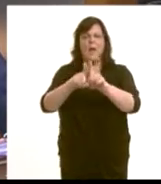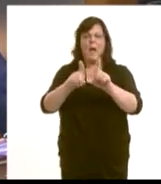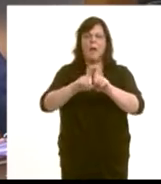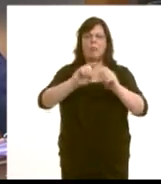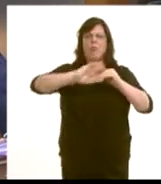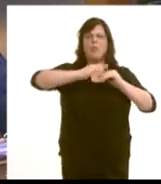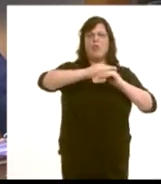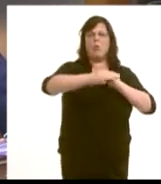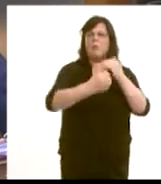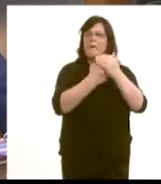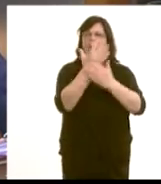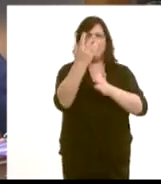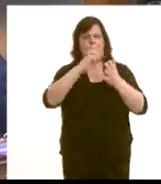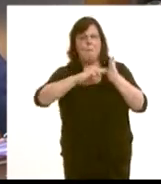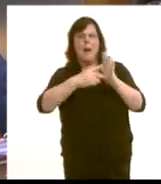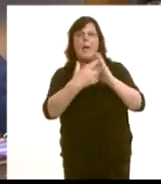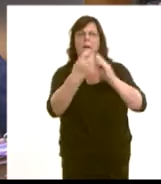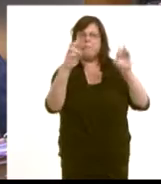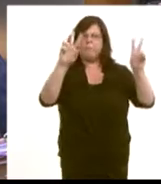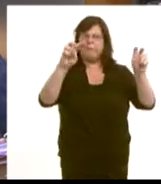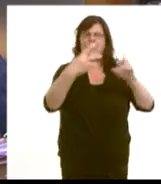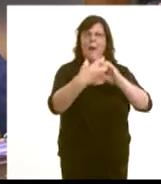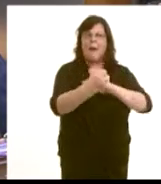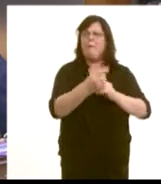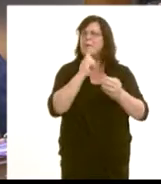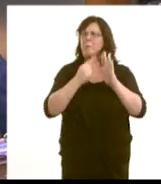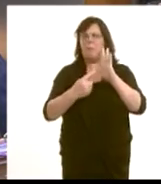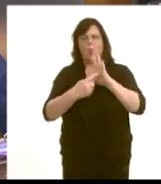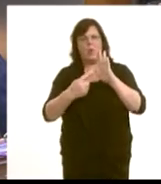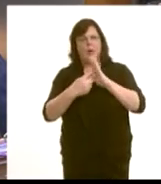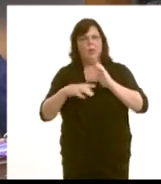y blynyddoedd diwethaf drwy gynlluniau fel Cyswllt Ffermio er enghraifft, a thrwyír cynllun datblygu gwledig.